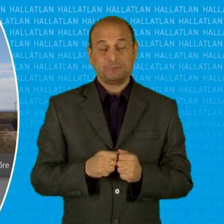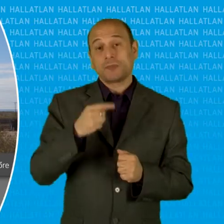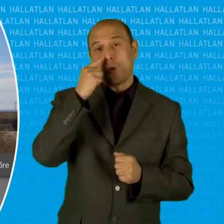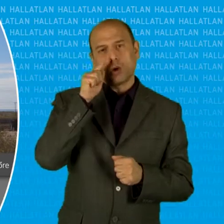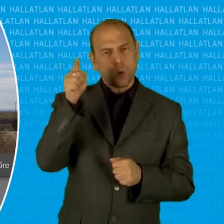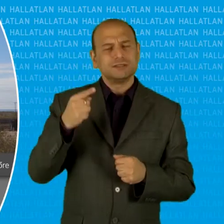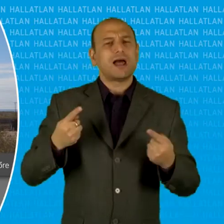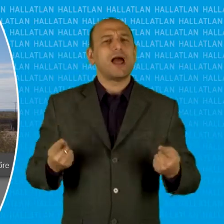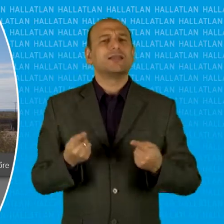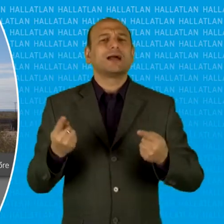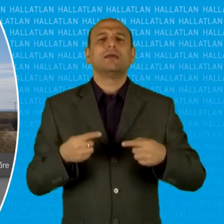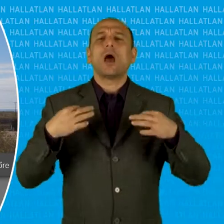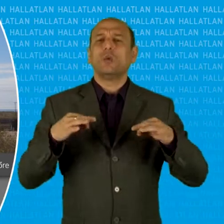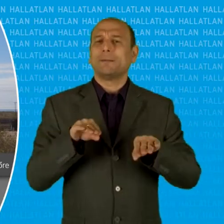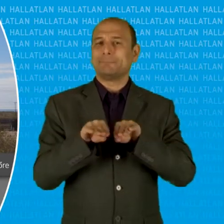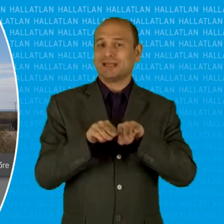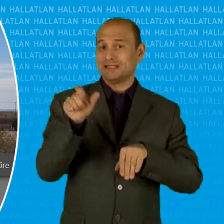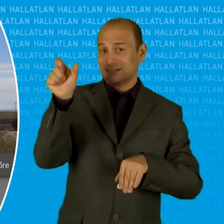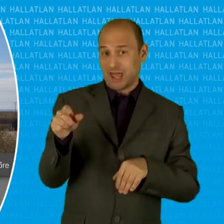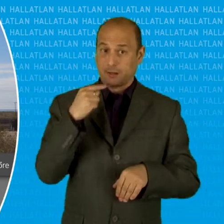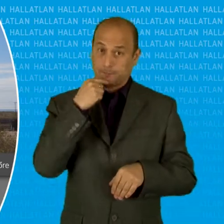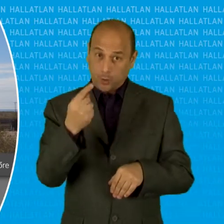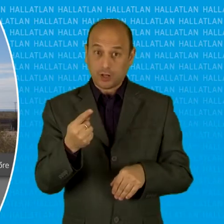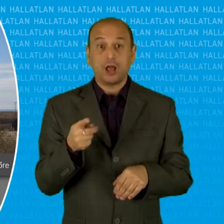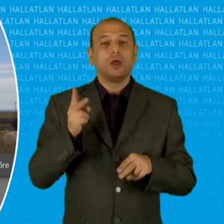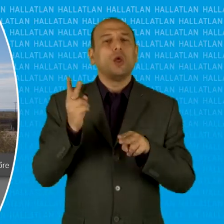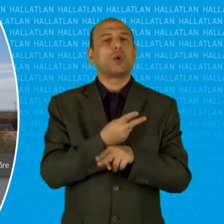Az orosz energiaügyi miniszter szerint